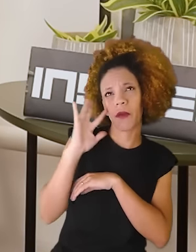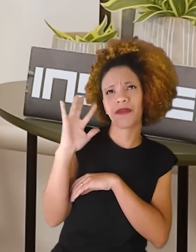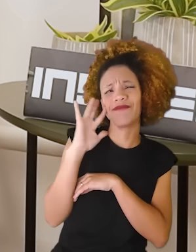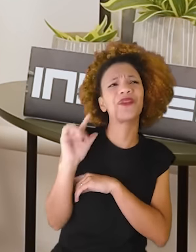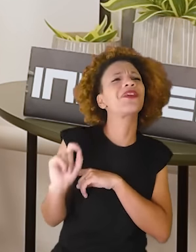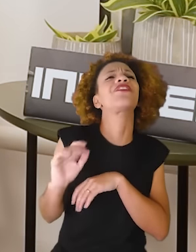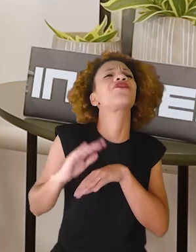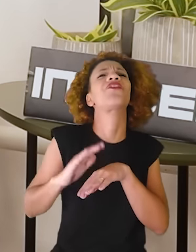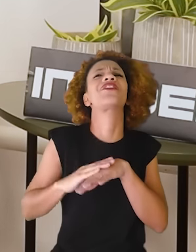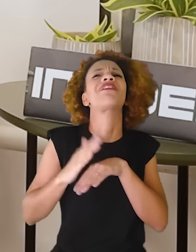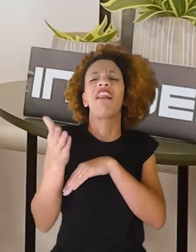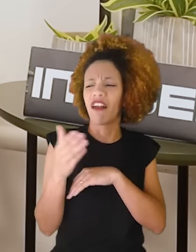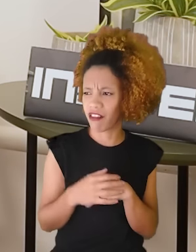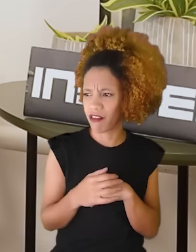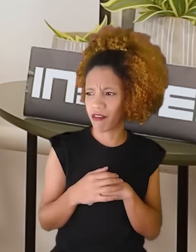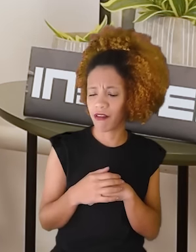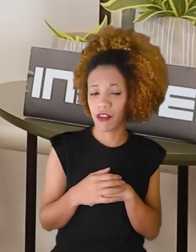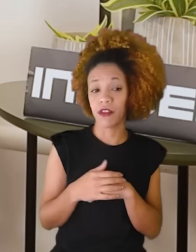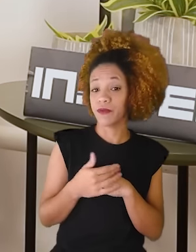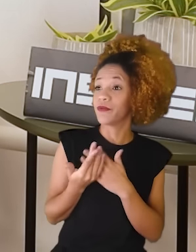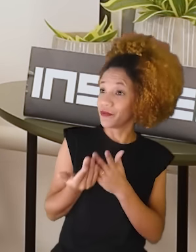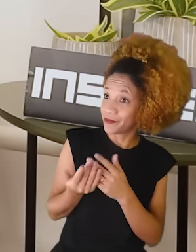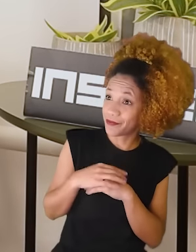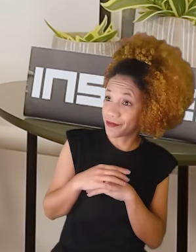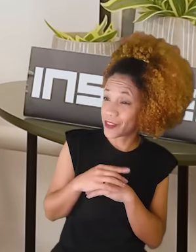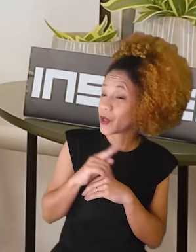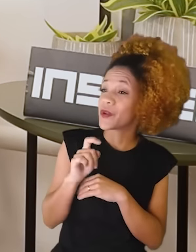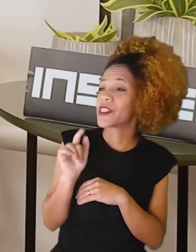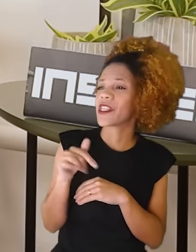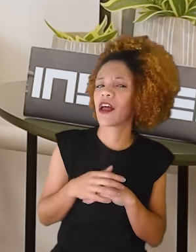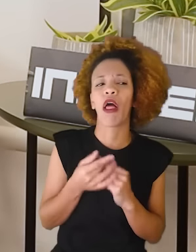tipo eu vou fazer o que lá você vai chegar para ele vai falar pô José como é que é ser trollado